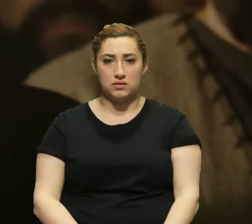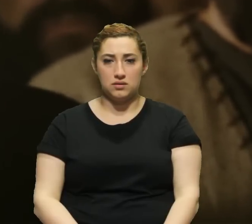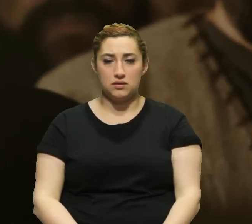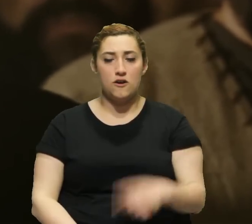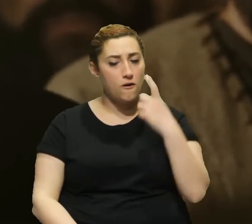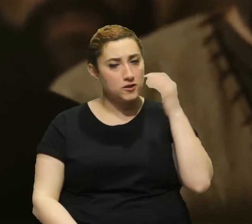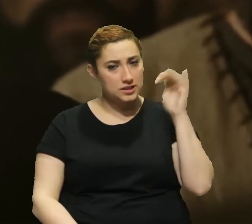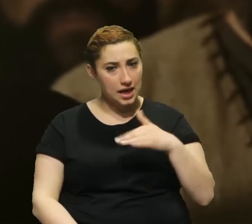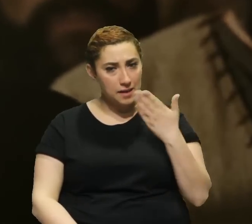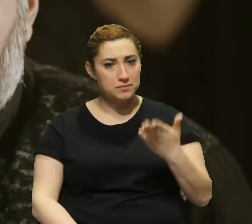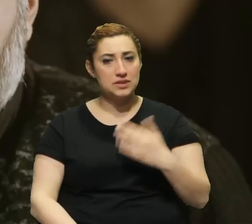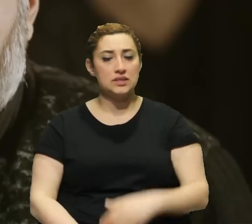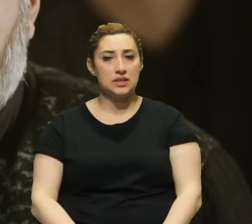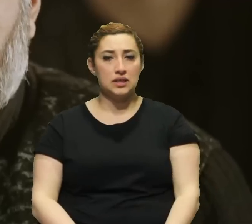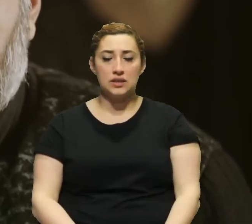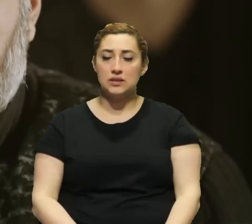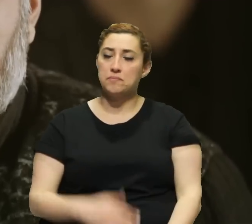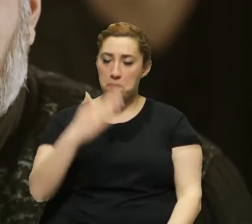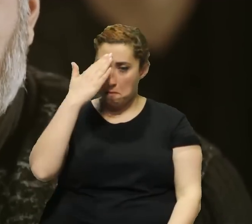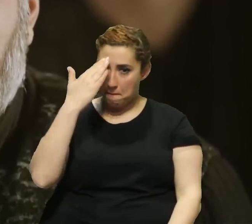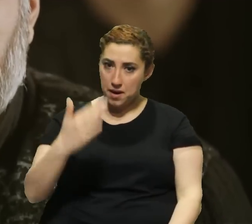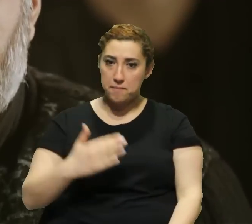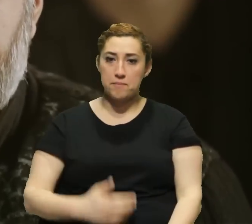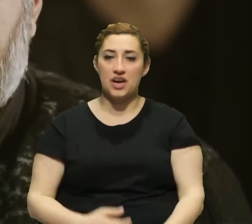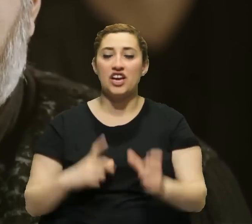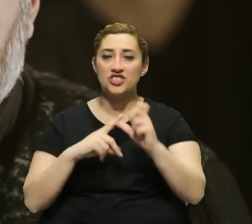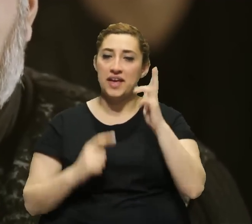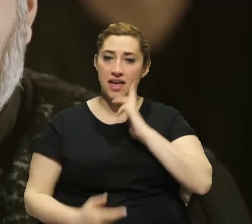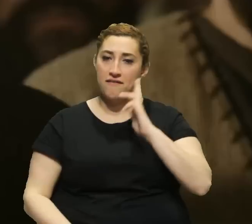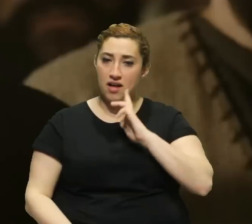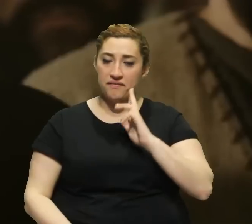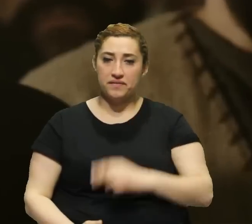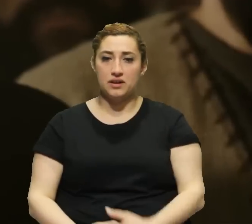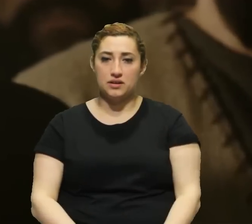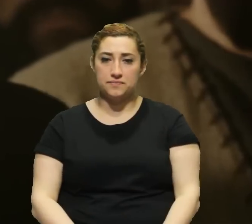Hoş gelmişsiniz ağalar. -Hoş görmüşüz Şeyh Efendi.